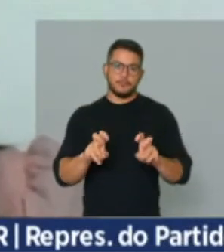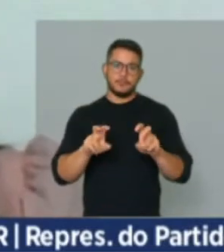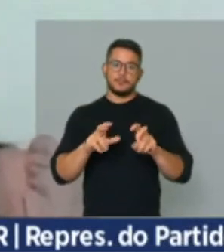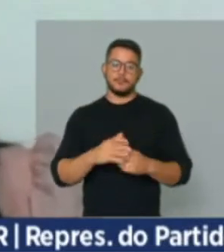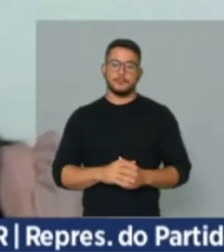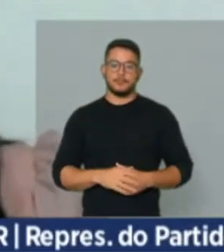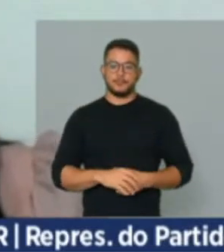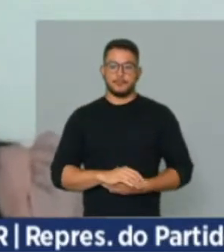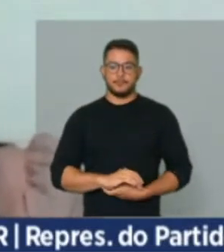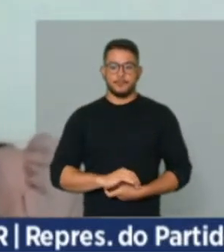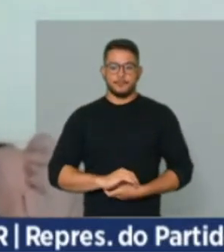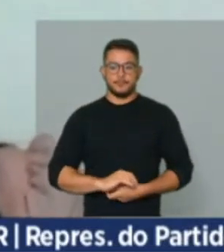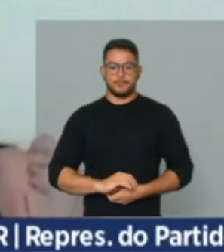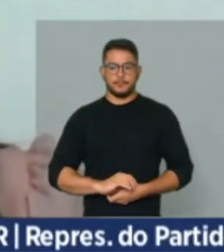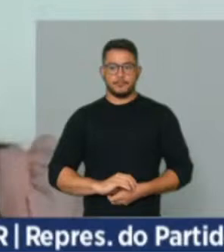ORIENTAR SIM É CONVENÇÃO. -- [PRESIDENTE]: OK, REDE